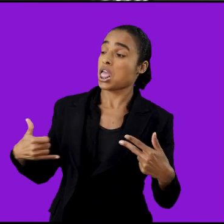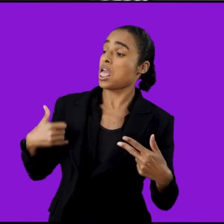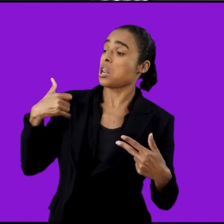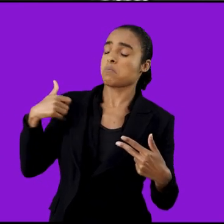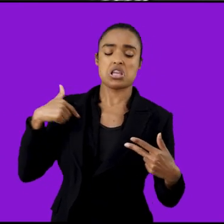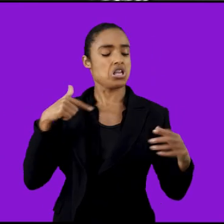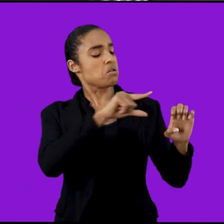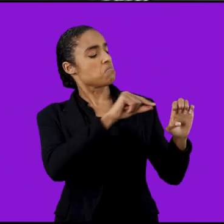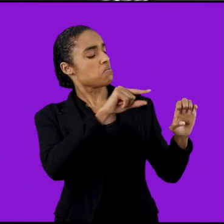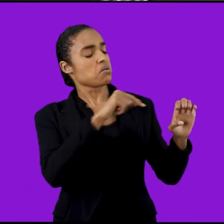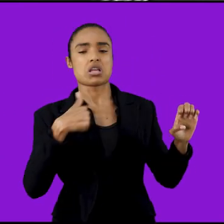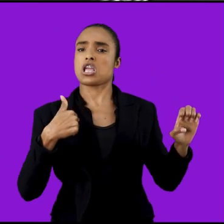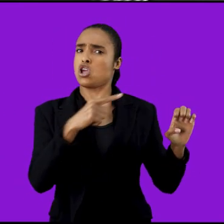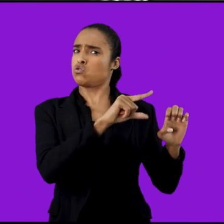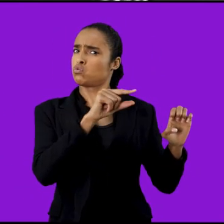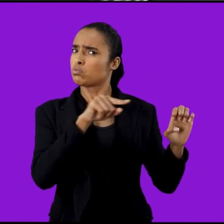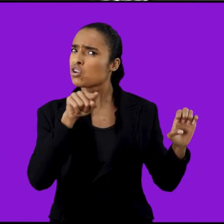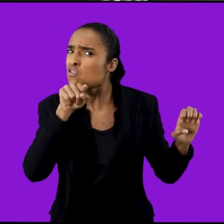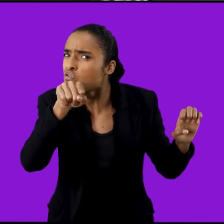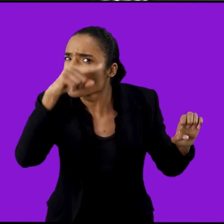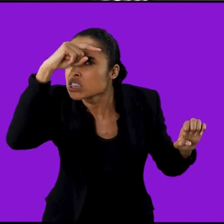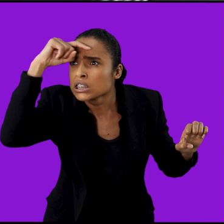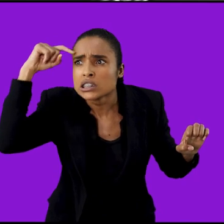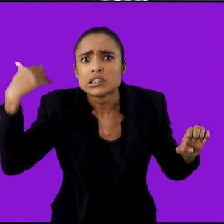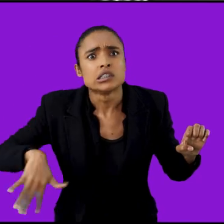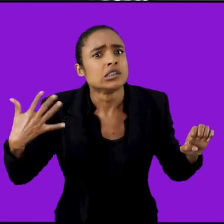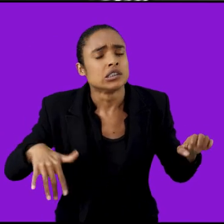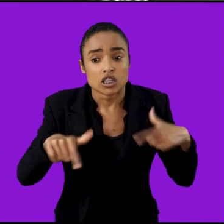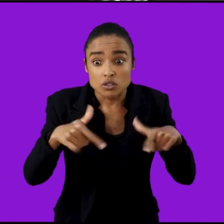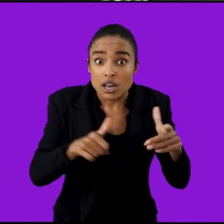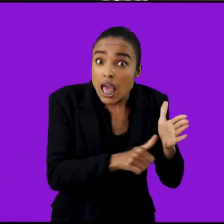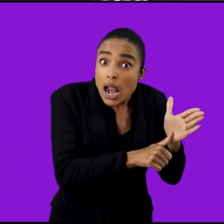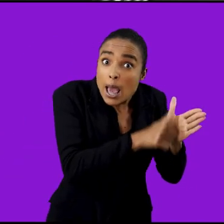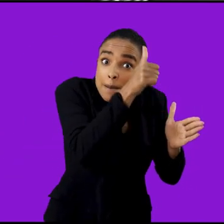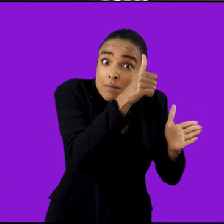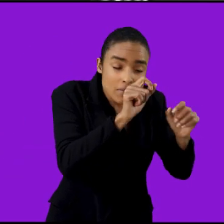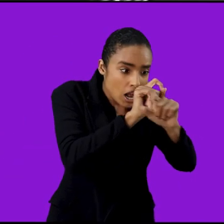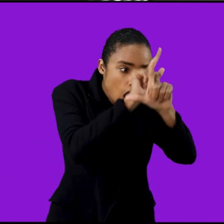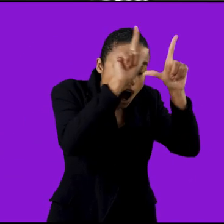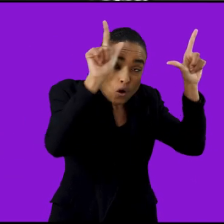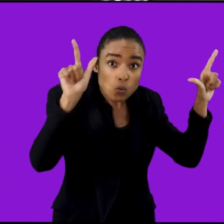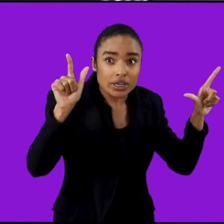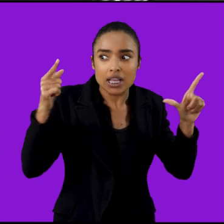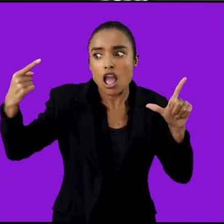glamourizada: aí eu sou empreendedora, eu sou empreendedor… bicha tu é empreendedora tu rala para caramba tá? Você é a primeira acordar e a última dormir, você tem que